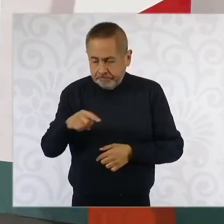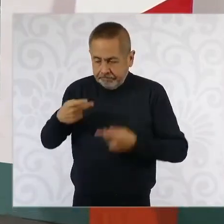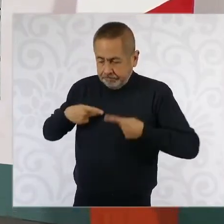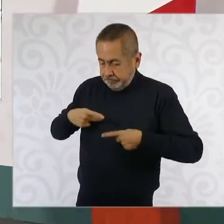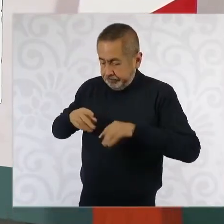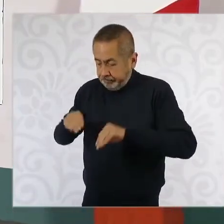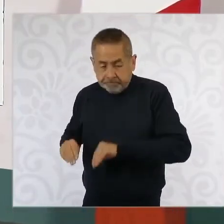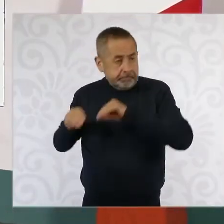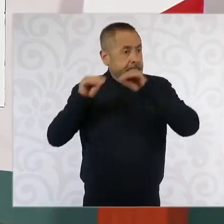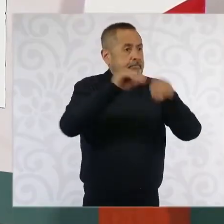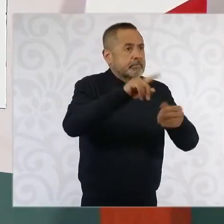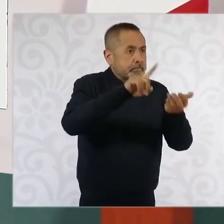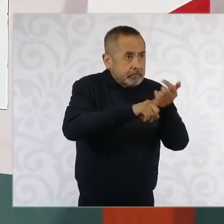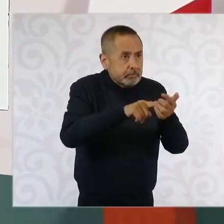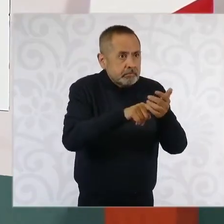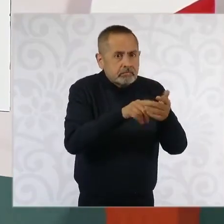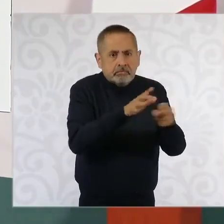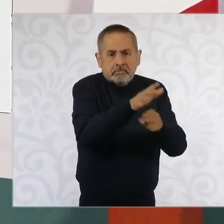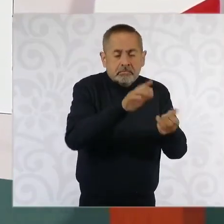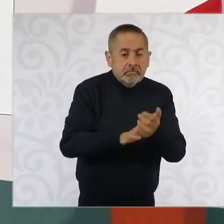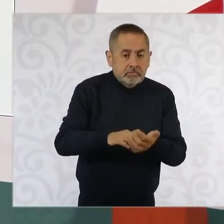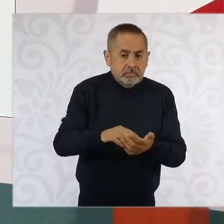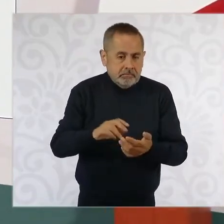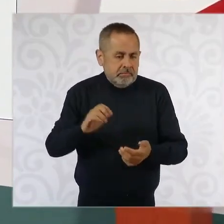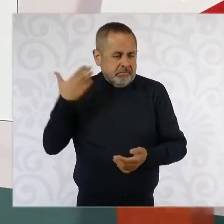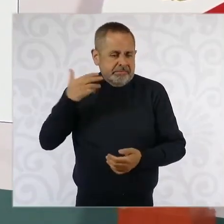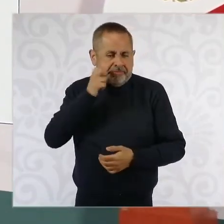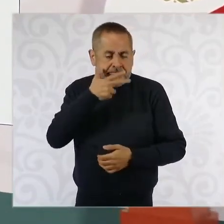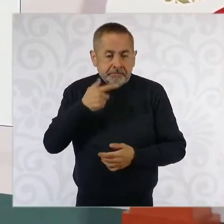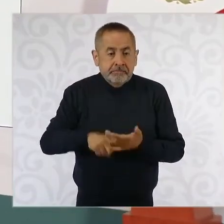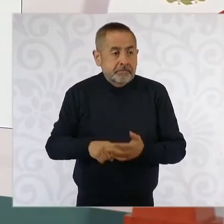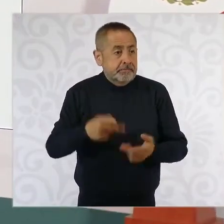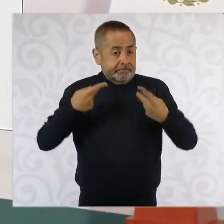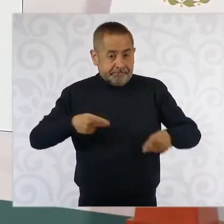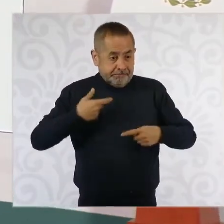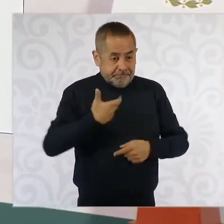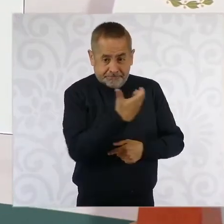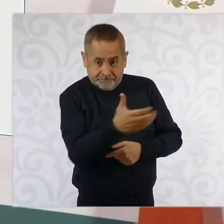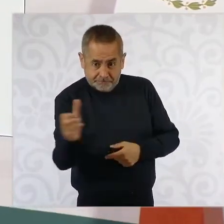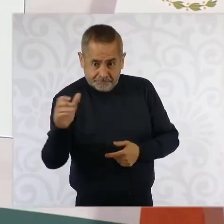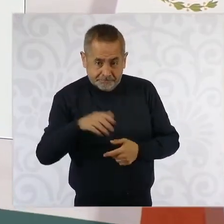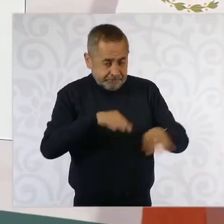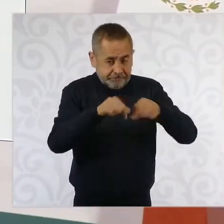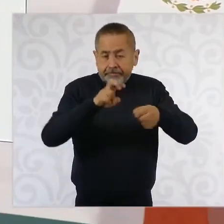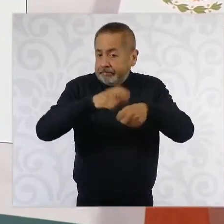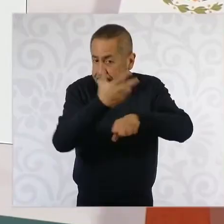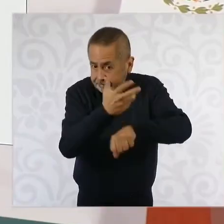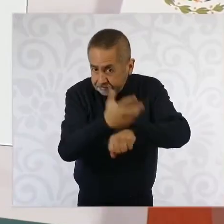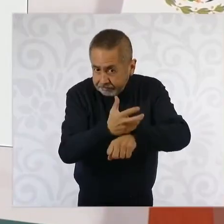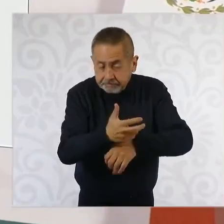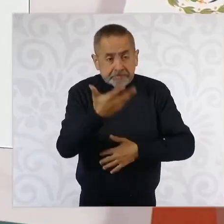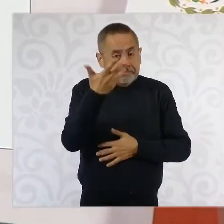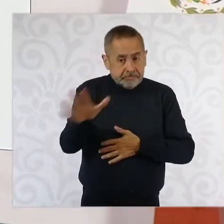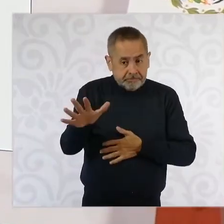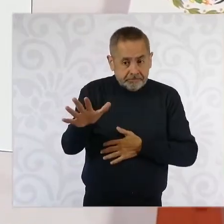Ciudad Juárez siete de cada 10 trabajadores del campo son mexicanos o de origen mexicano